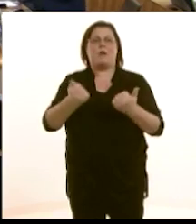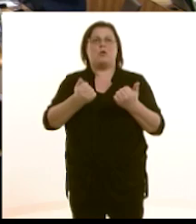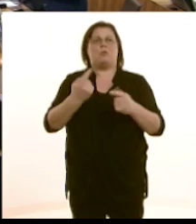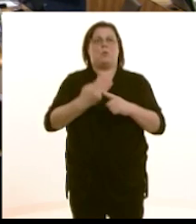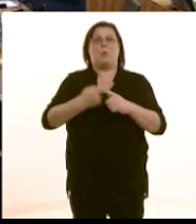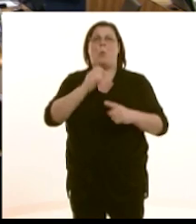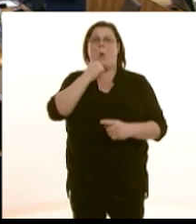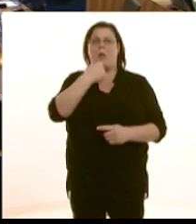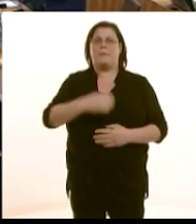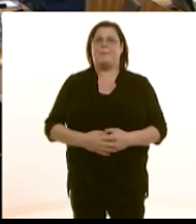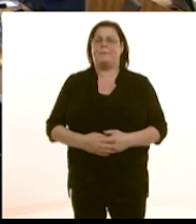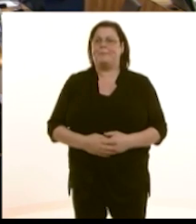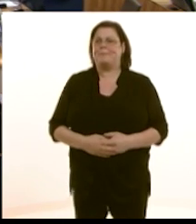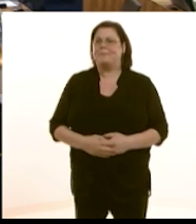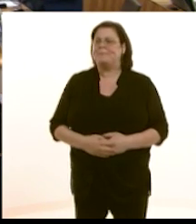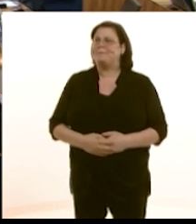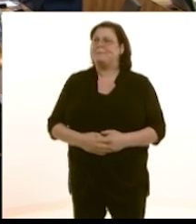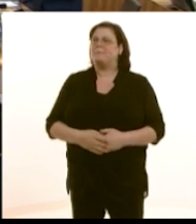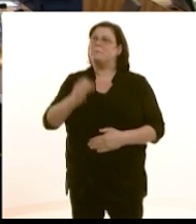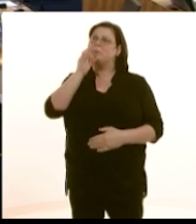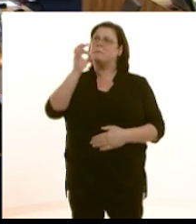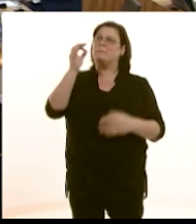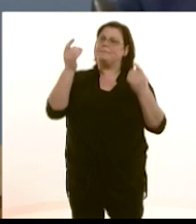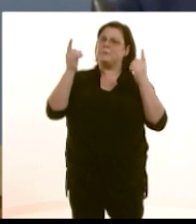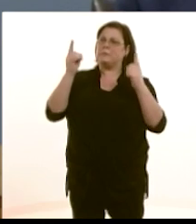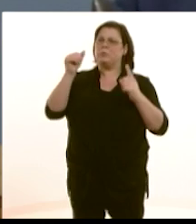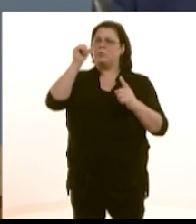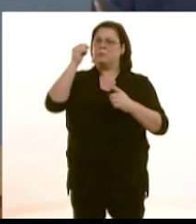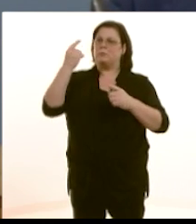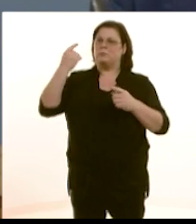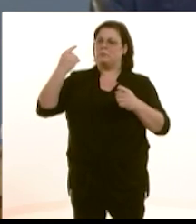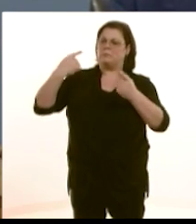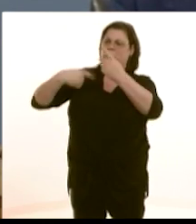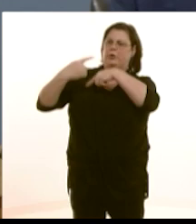chiín ymwybodol bod y Dirprwy Weinidog wedi ysgrifennu ataf i i ddweud bod gan eich Llywodraeth